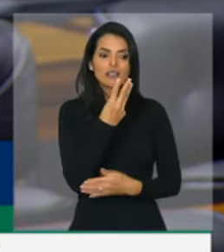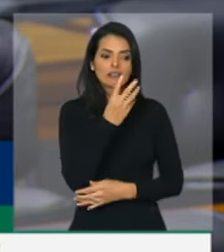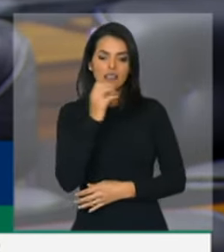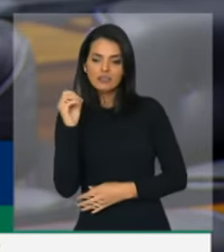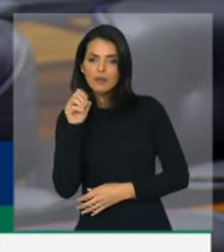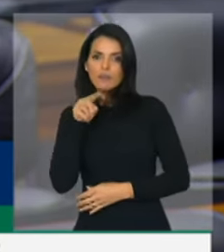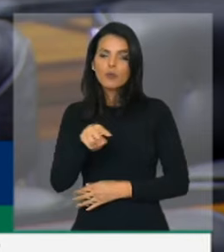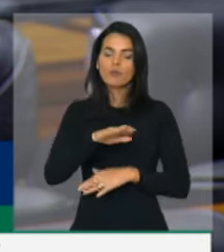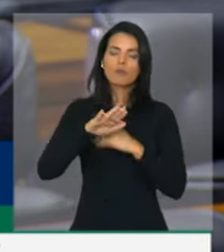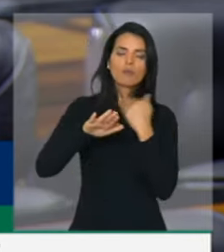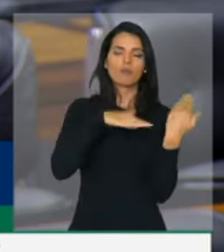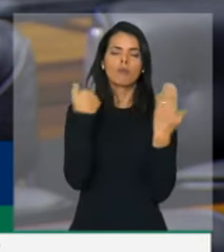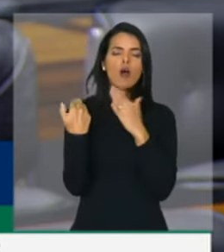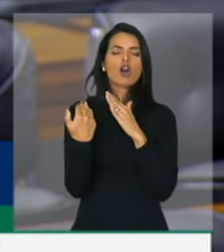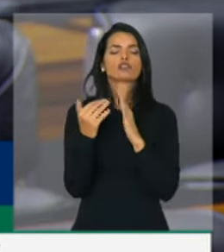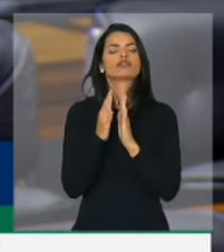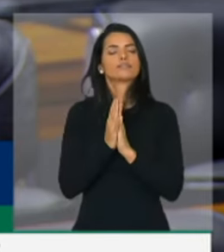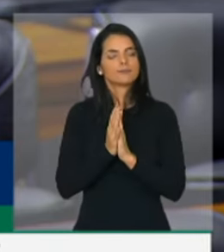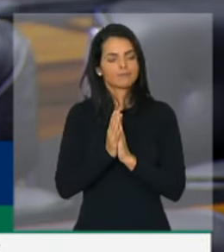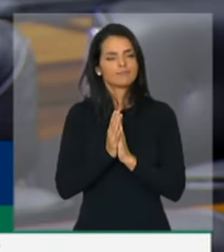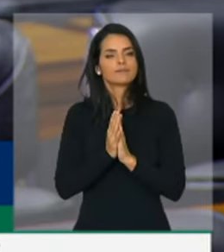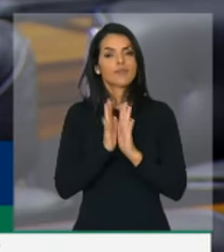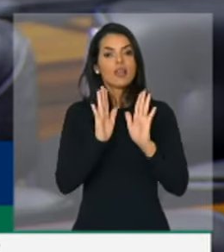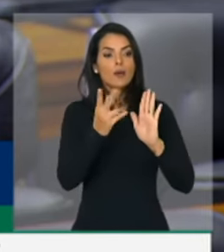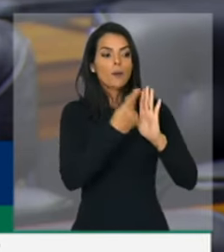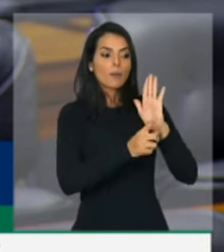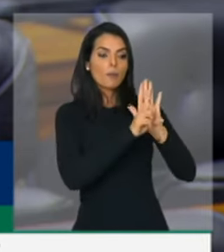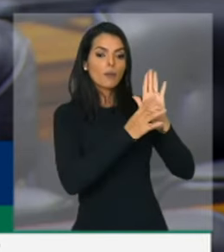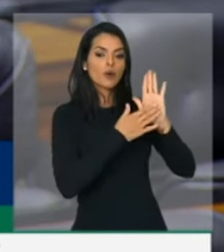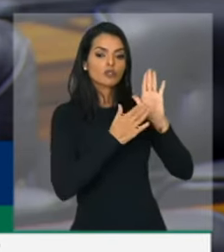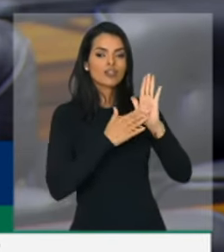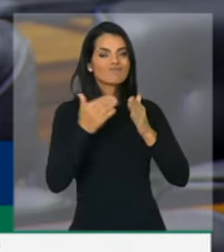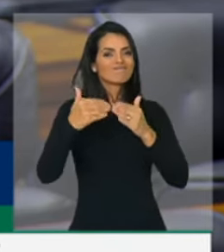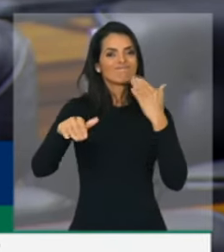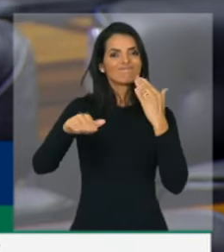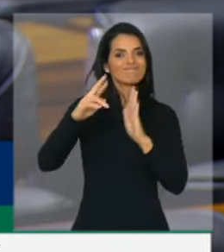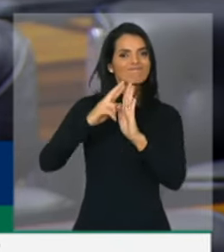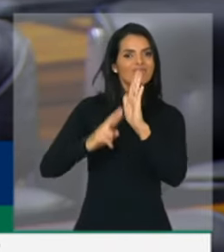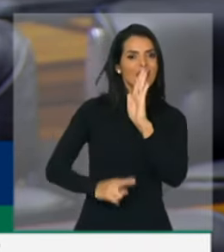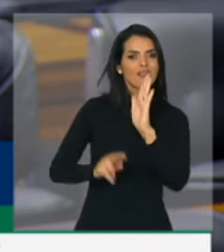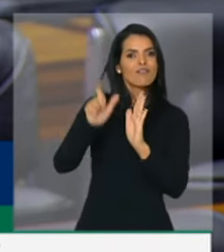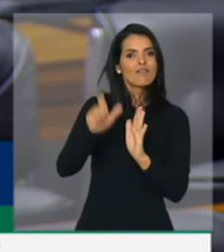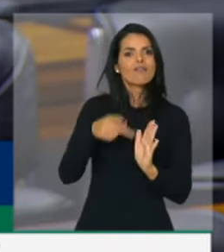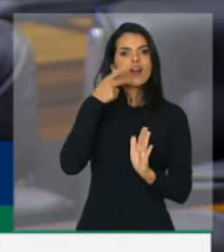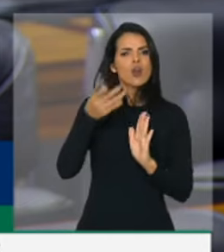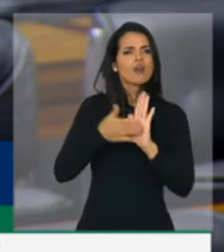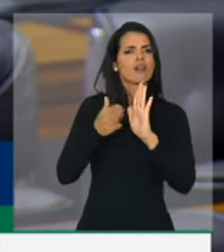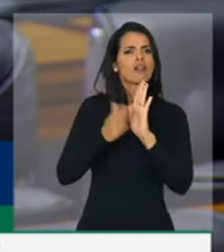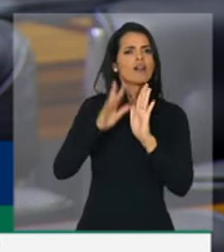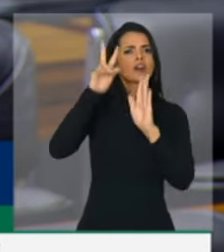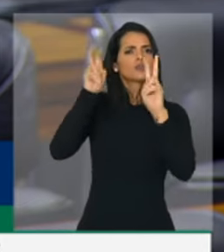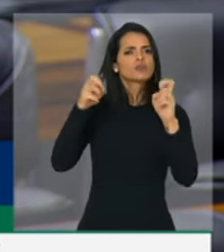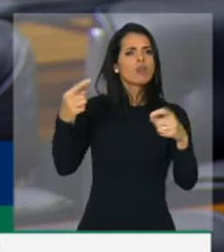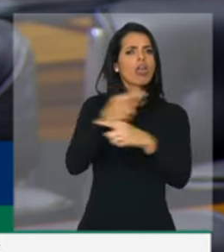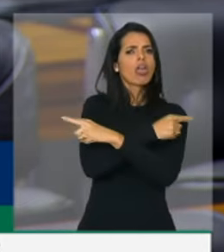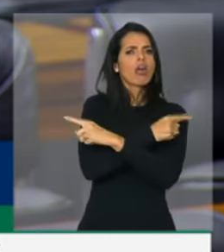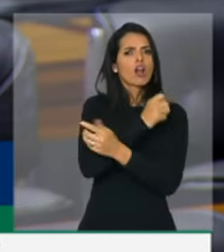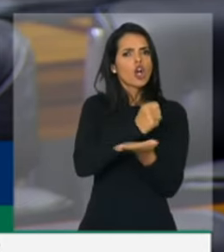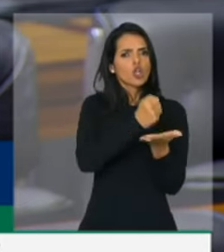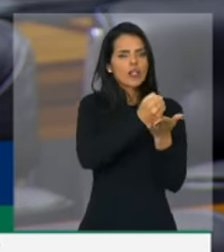COMPLETAMOS 300 MIL MORTES. QUANDO DISSE QUE MATÉRIA ESTRANHA A CONTRATAÇÃO DOS MÉDICOS, PORQUE NÃO EXISTE LEITO DE UTI SEM MÉDICO, A